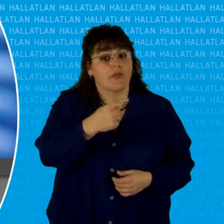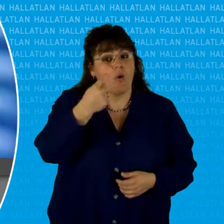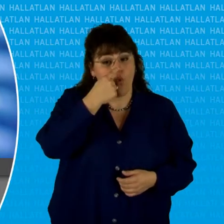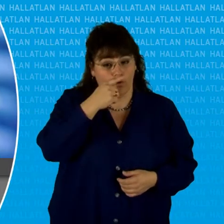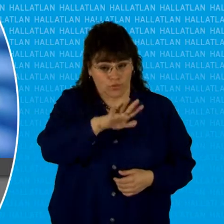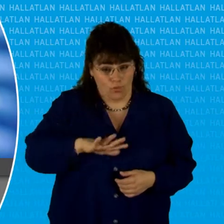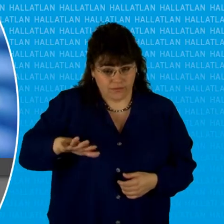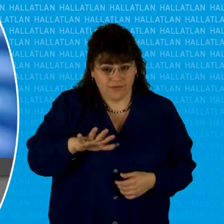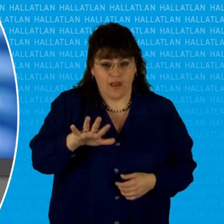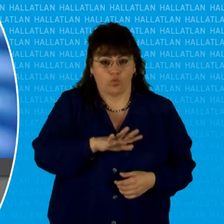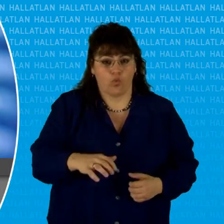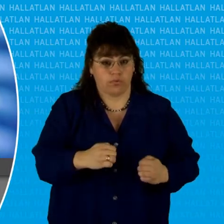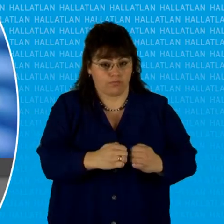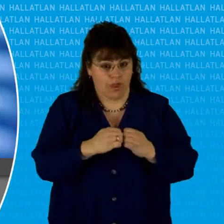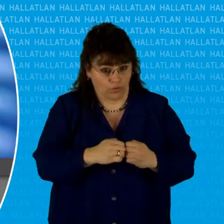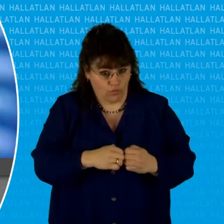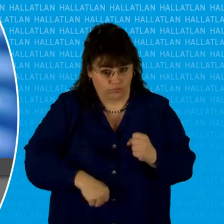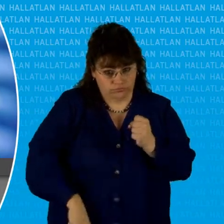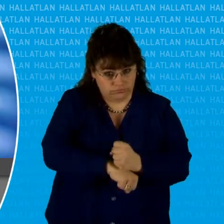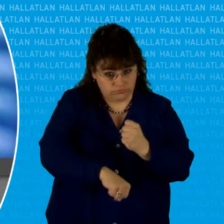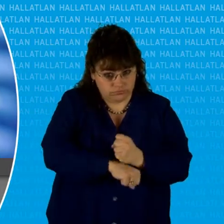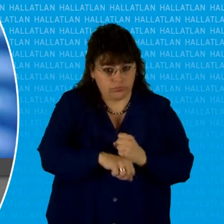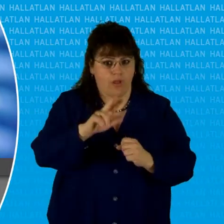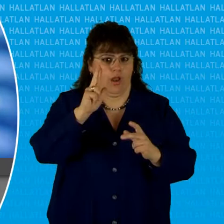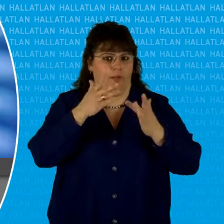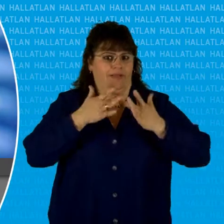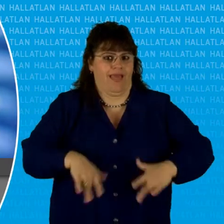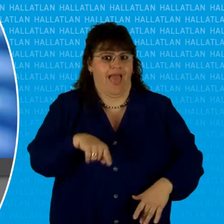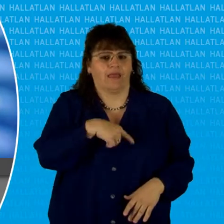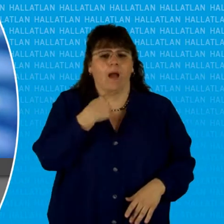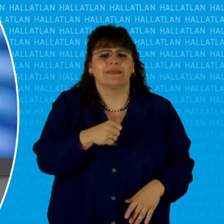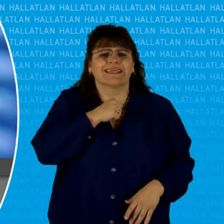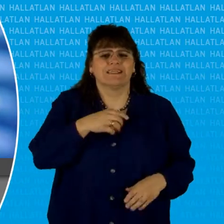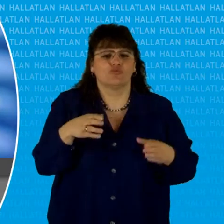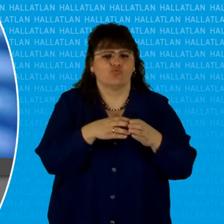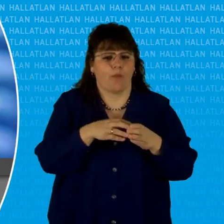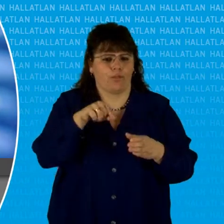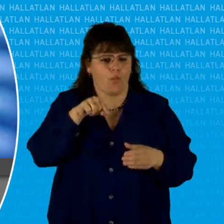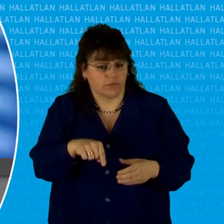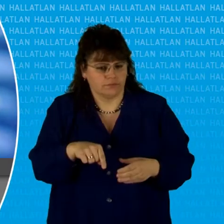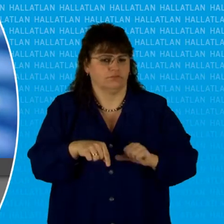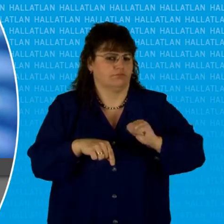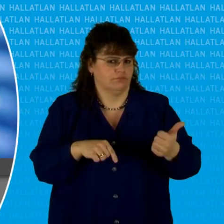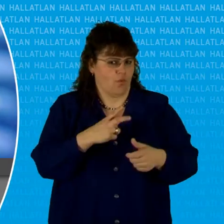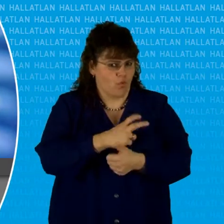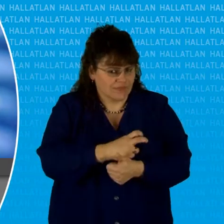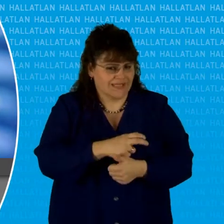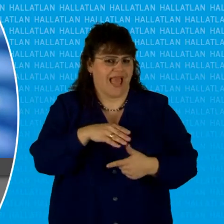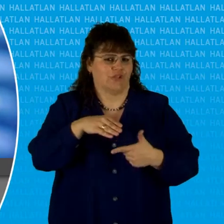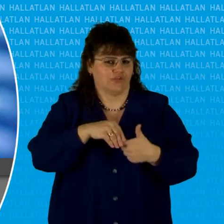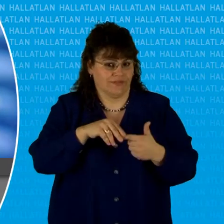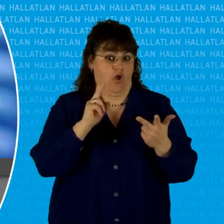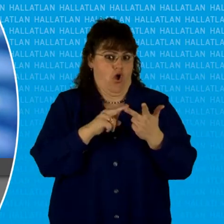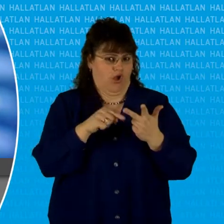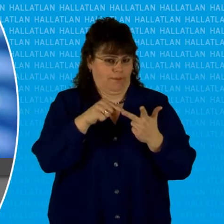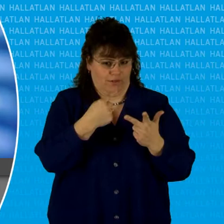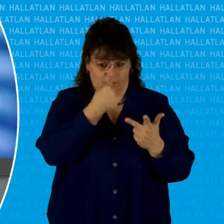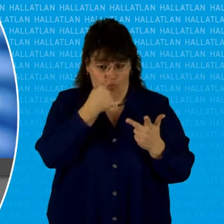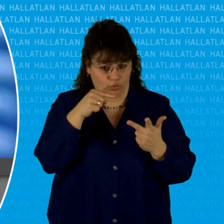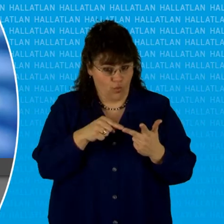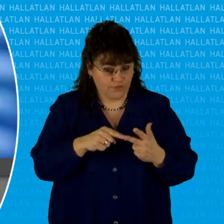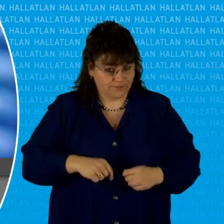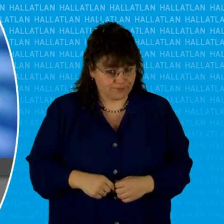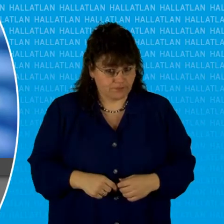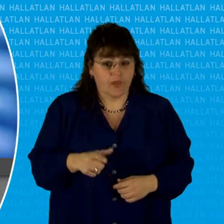Az oroszok az Eb-selejtezőben a harmadik helyen állnak a G csoportban az osztrákok és a svédek mögött.